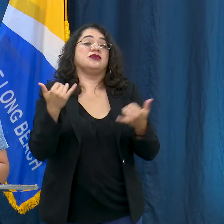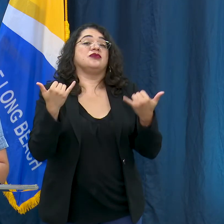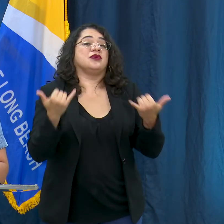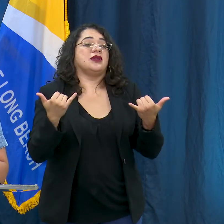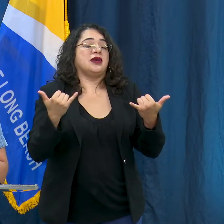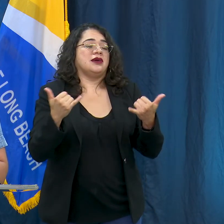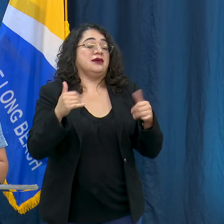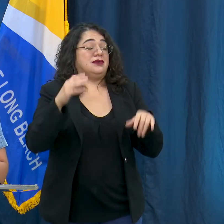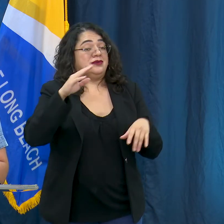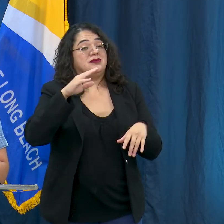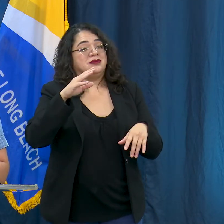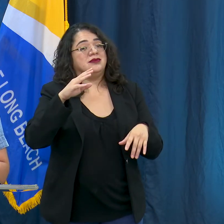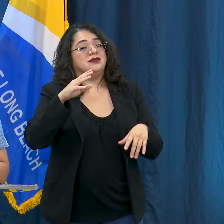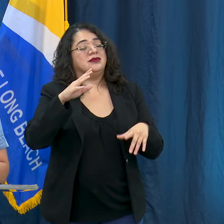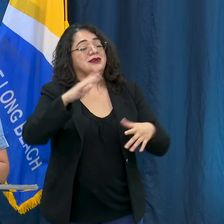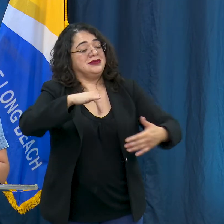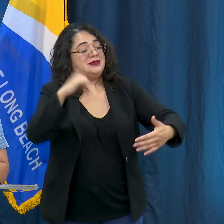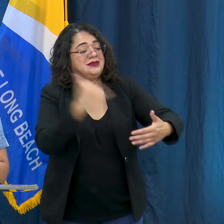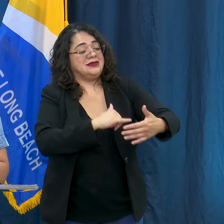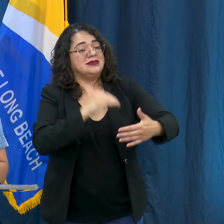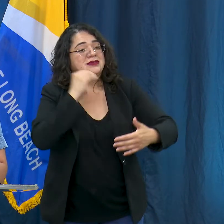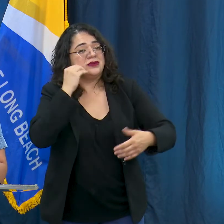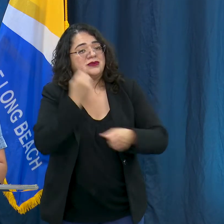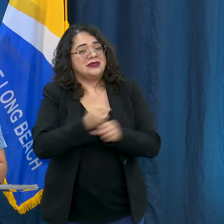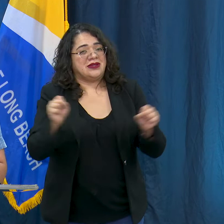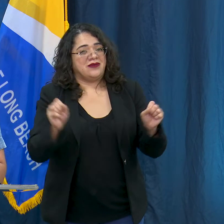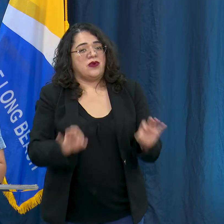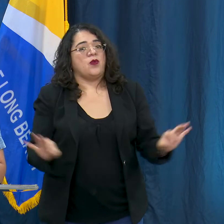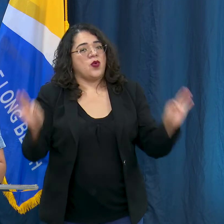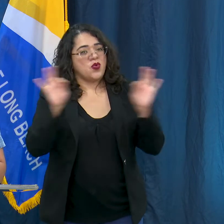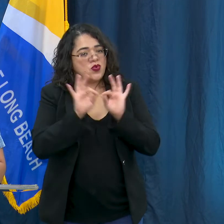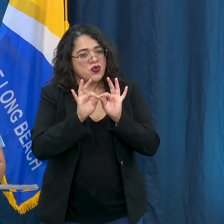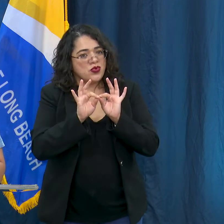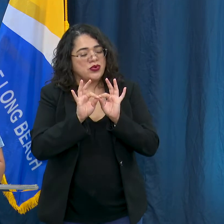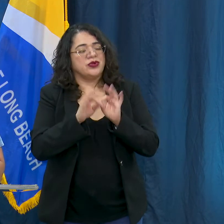Dennis de de más seguro nel lugar que no que no pendan los los juegos